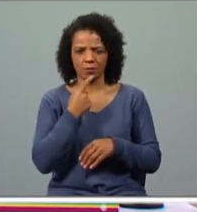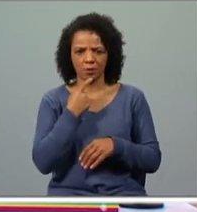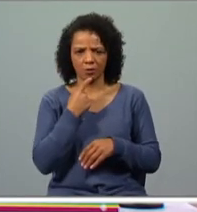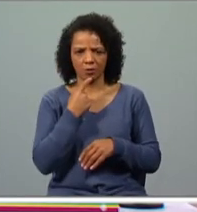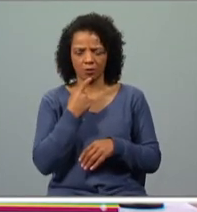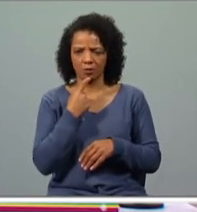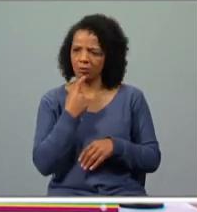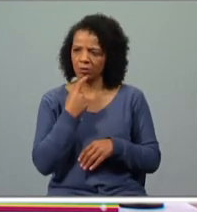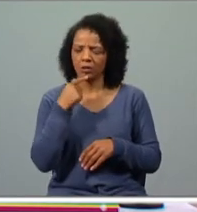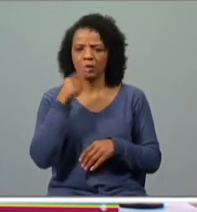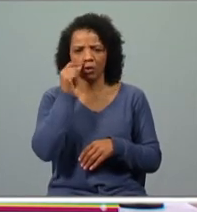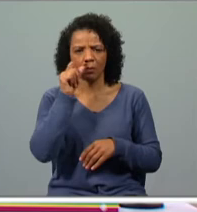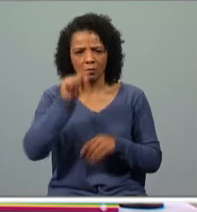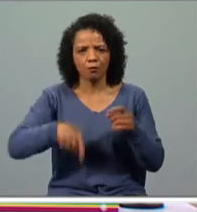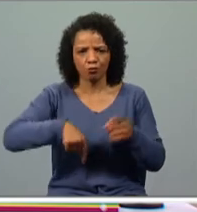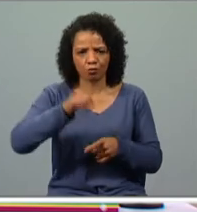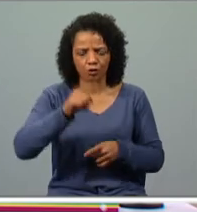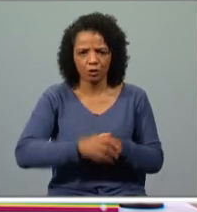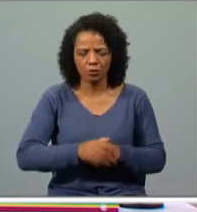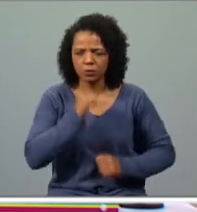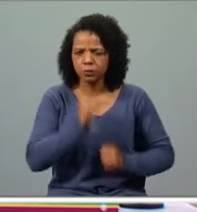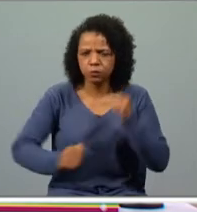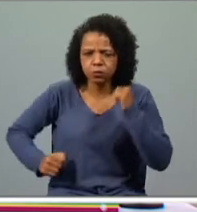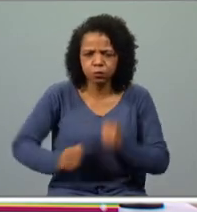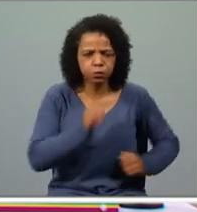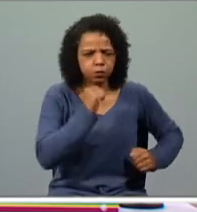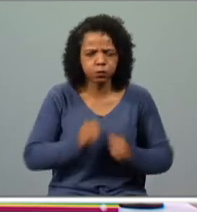homens também tinham fugido foi a correr atrás deles um grande 男人也逃走了追著他們跑得很厲害